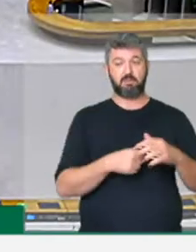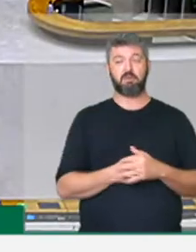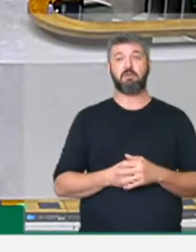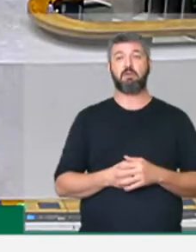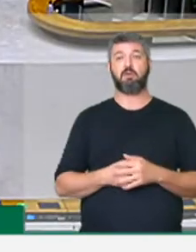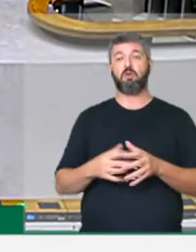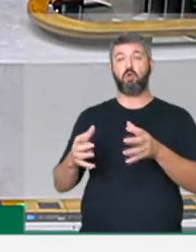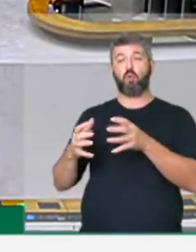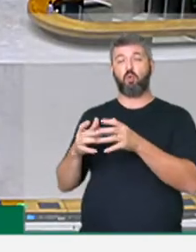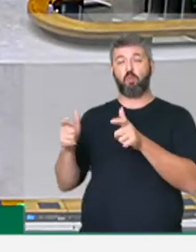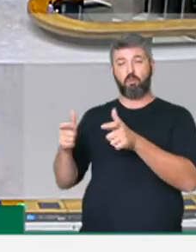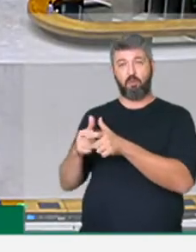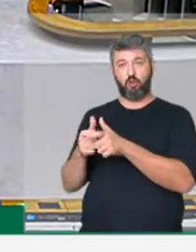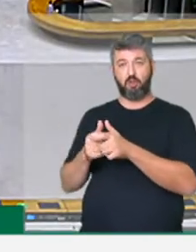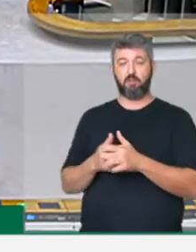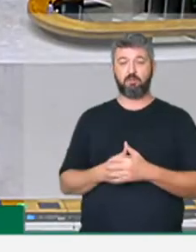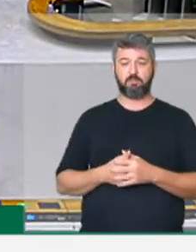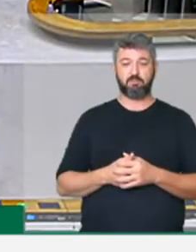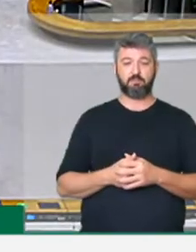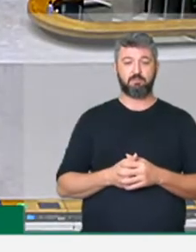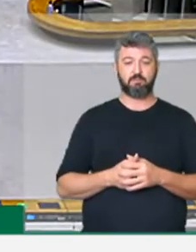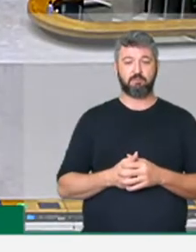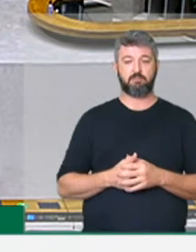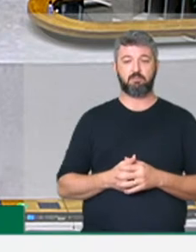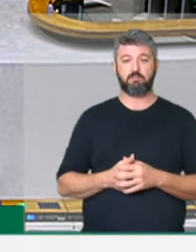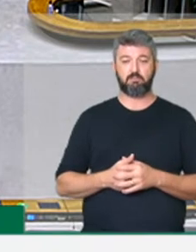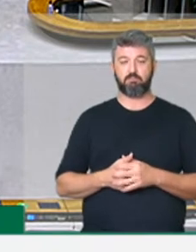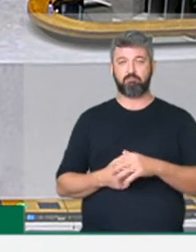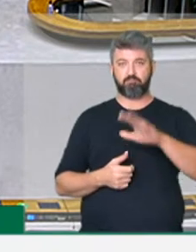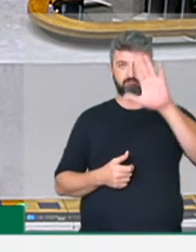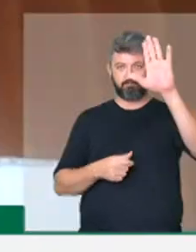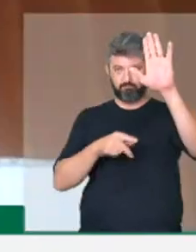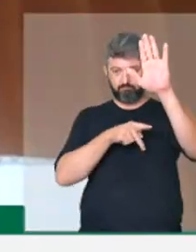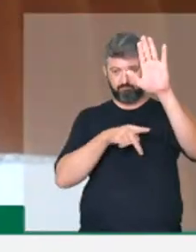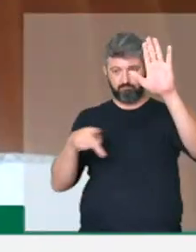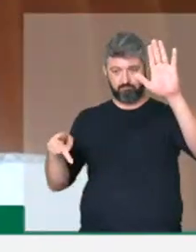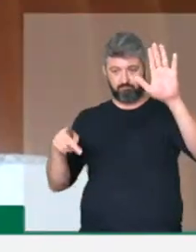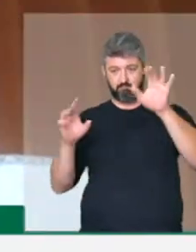PRESIDENTE. DEIXA EU COLOCAR UMA COISA QUE REALMENTE É MUITO ESTRANHA NESSE PROJETO, PRESIDENTE. EU TENHO E NÓS